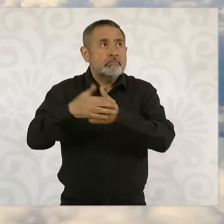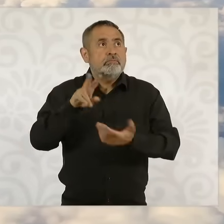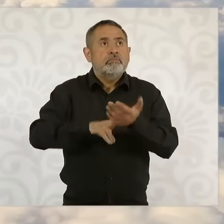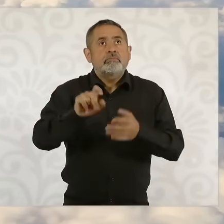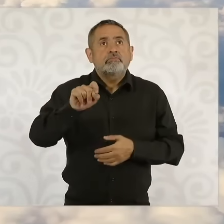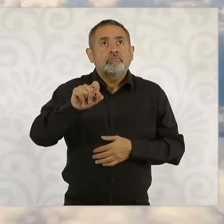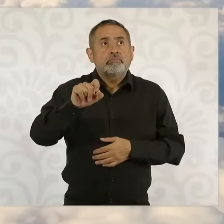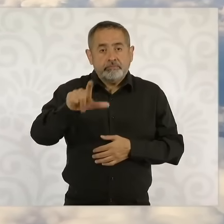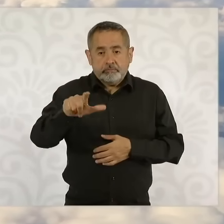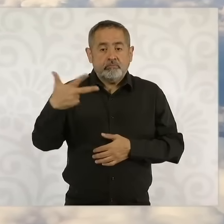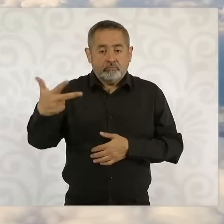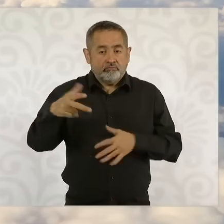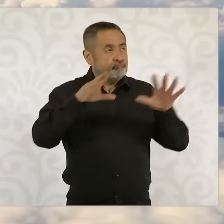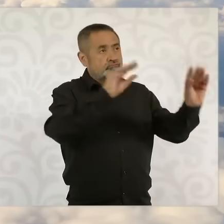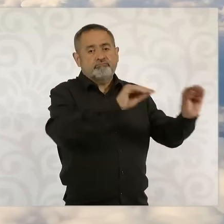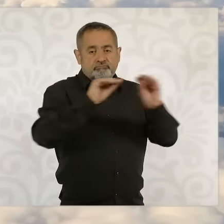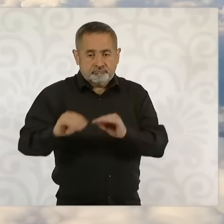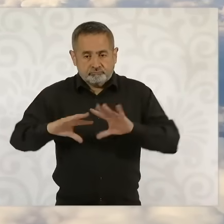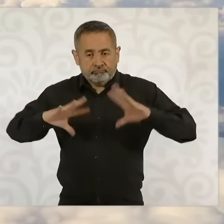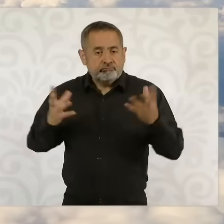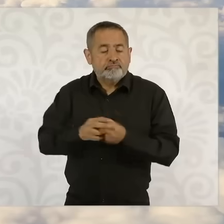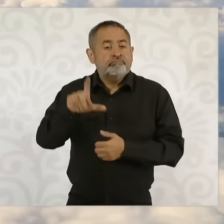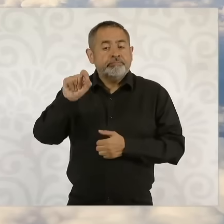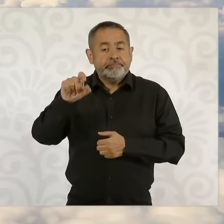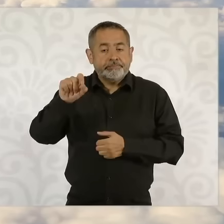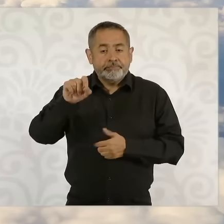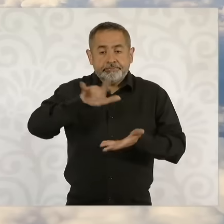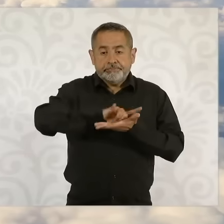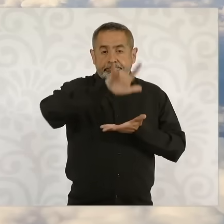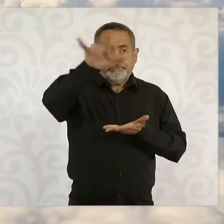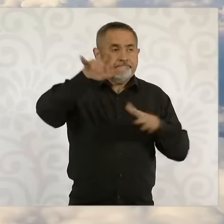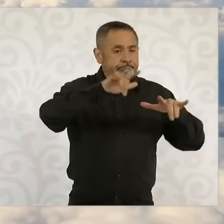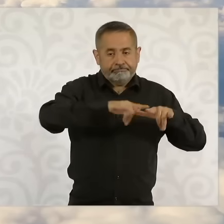Entonces van a ser 20 en total y de ahí pues obviamente el plan de negocios que ya decida